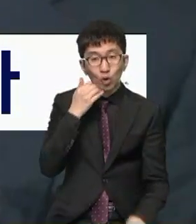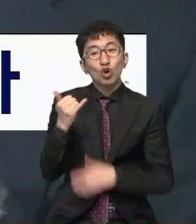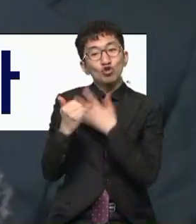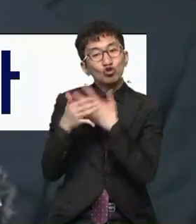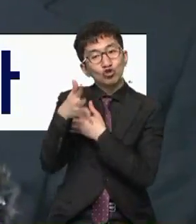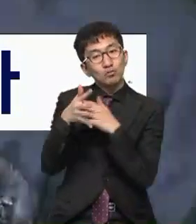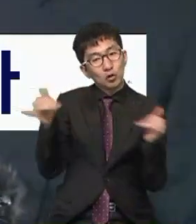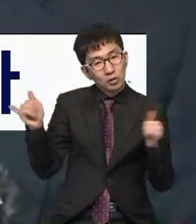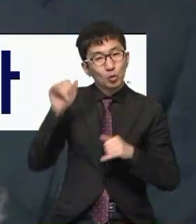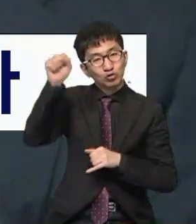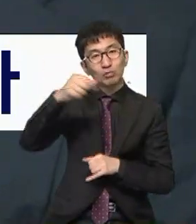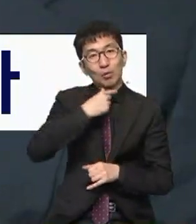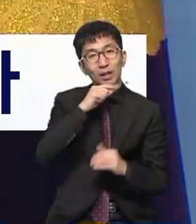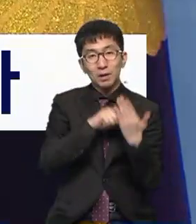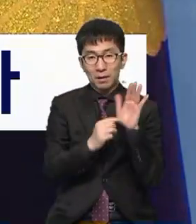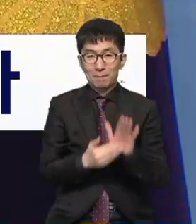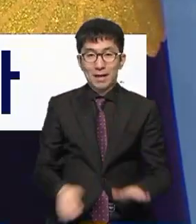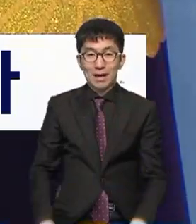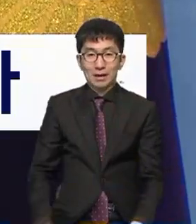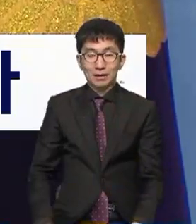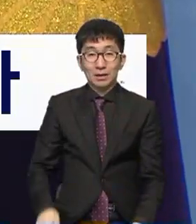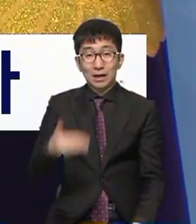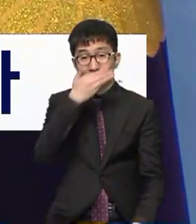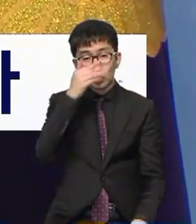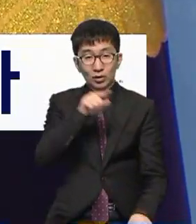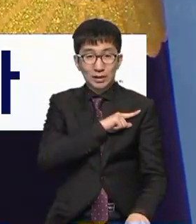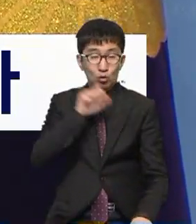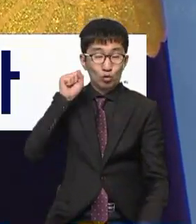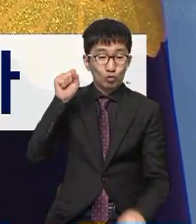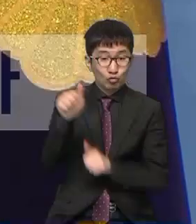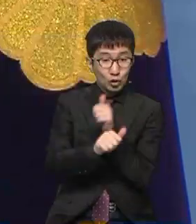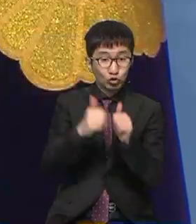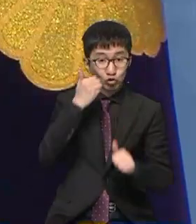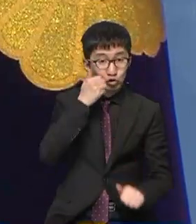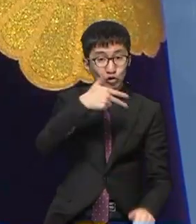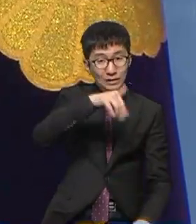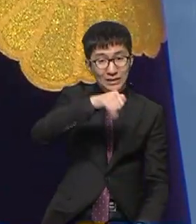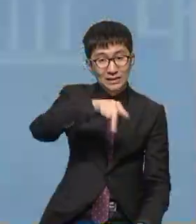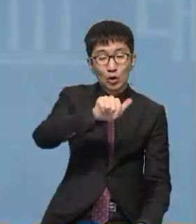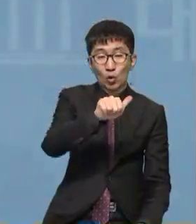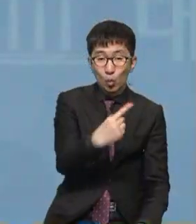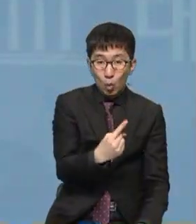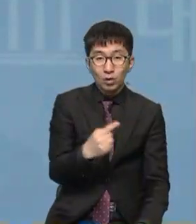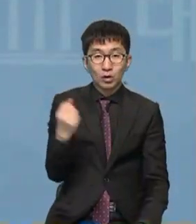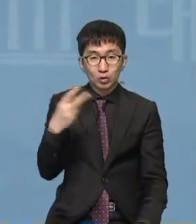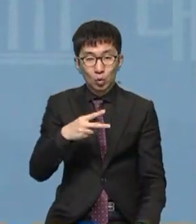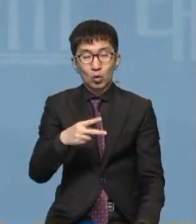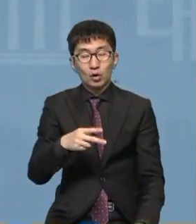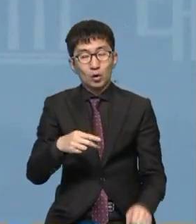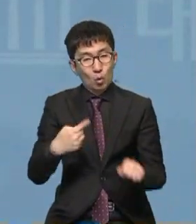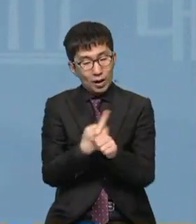유튜버들까지 가세했습니다. 청년 최고위원에는 지성호 의원과 장해찬